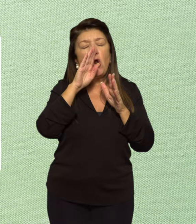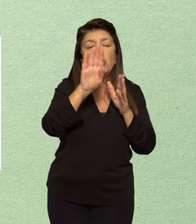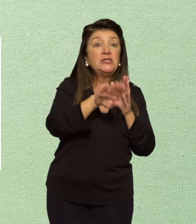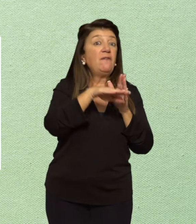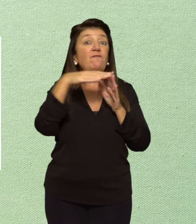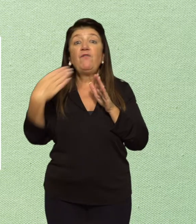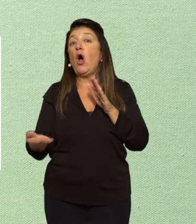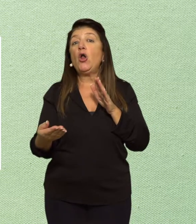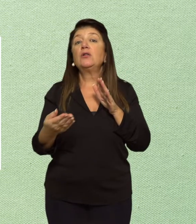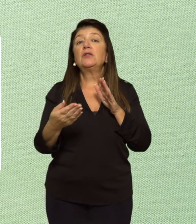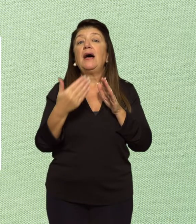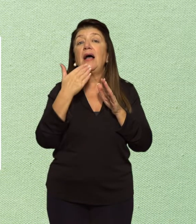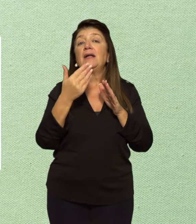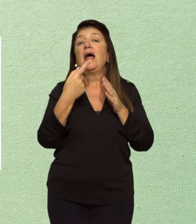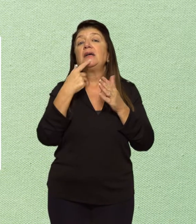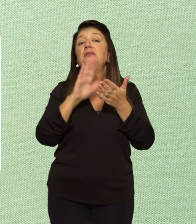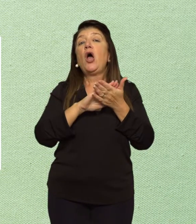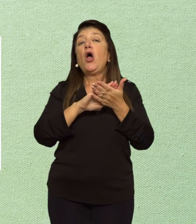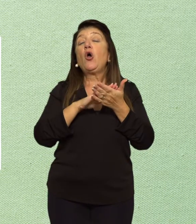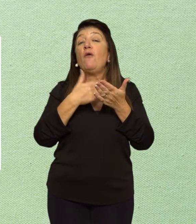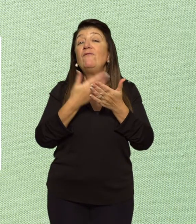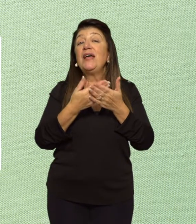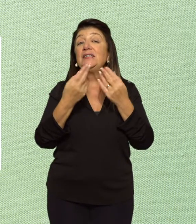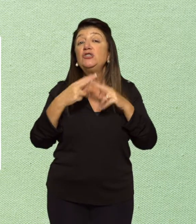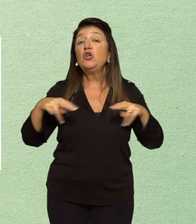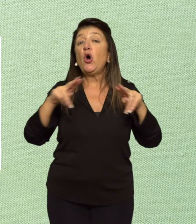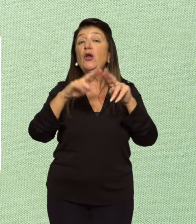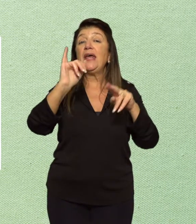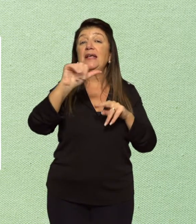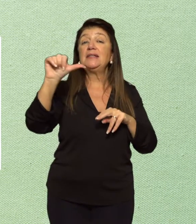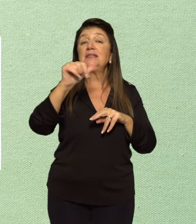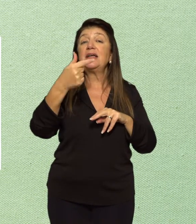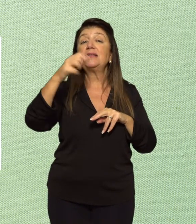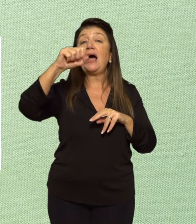convenzione di Istanbul che è del 2011 quindi recentissima che viene ratificata in italia